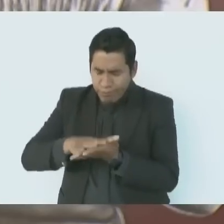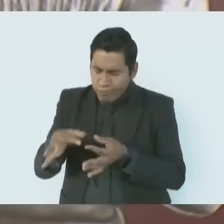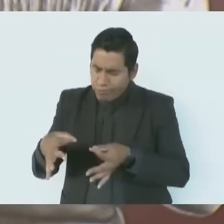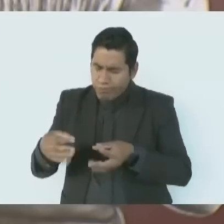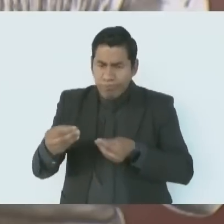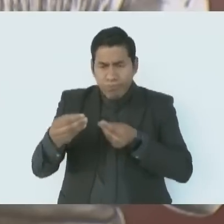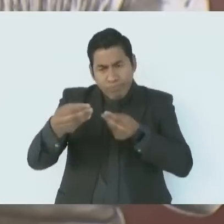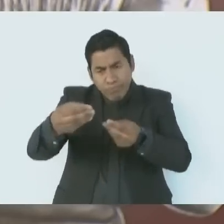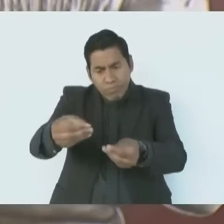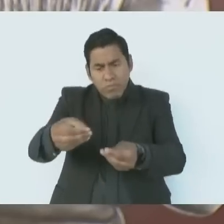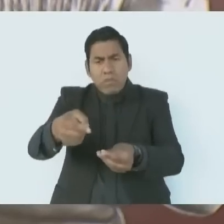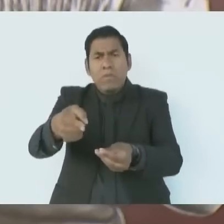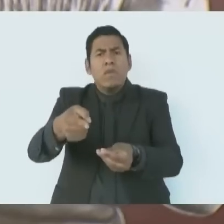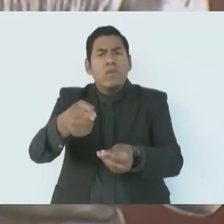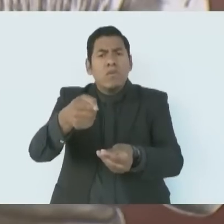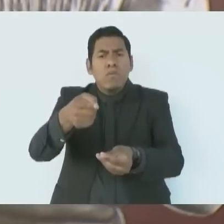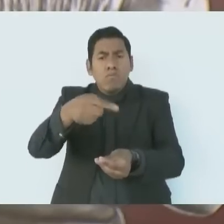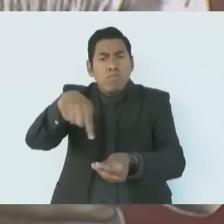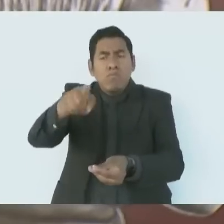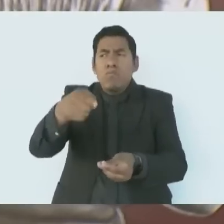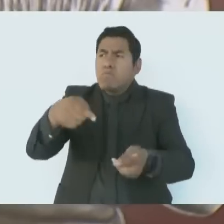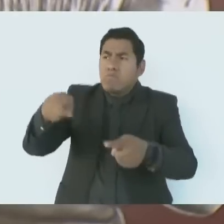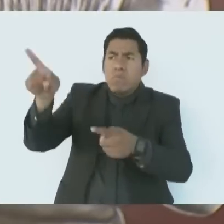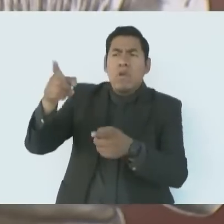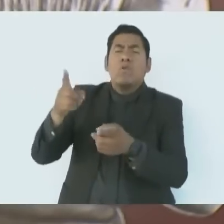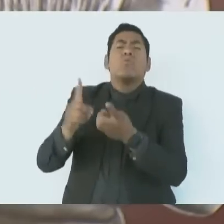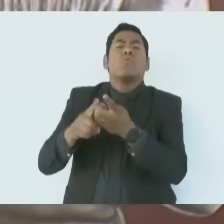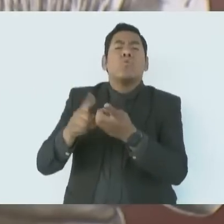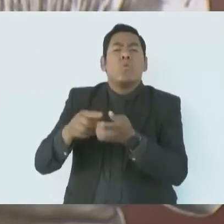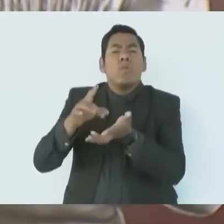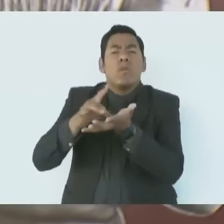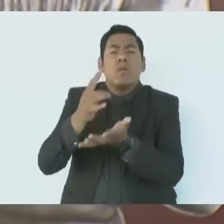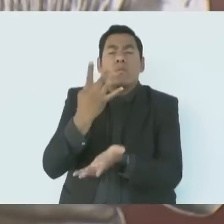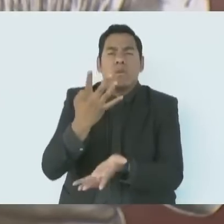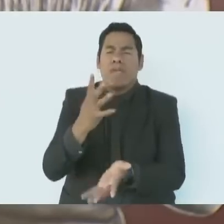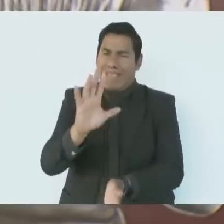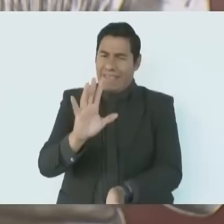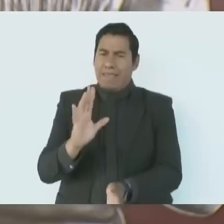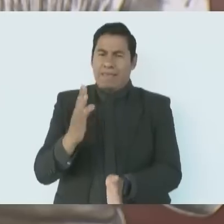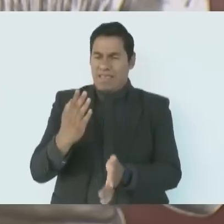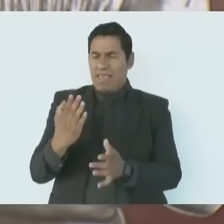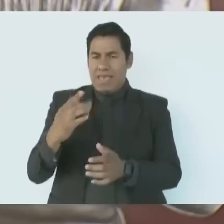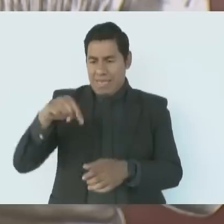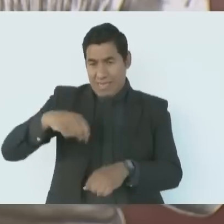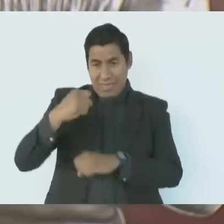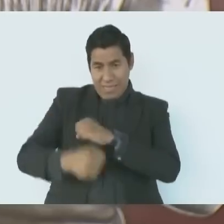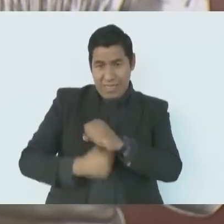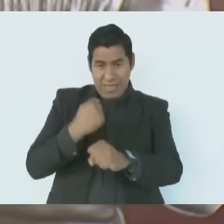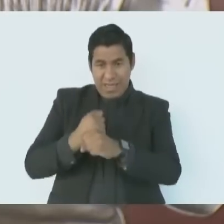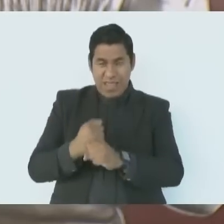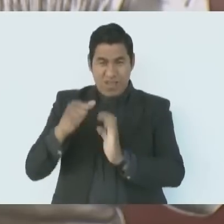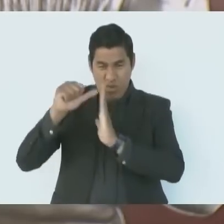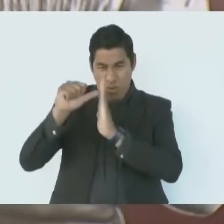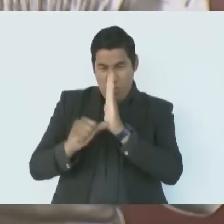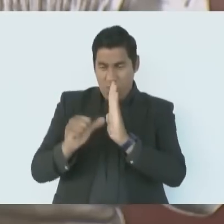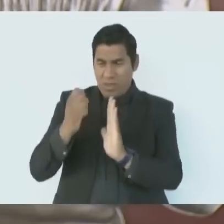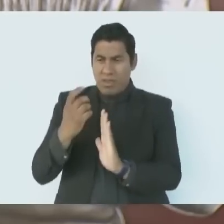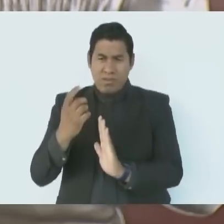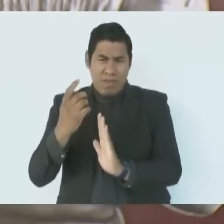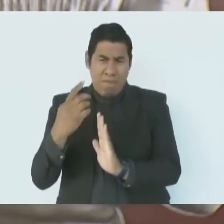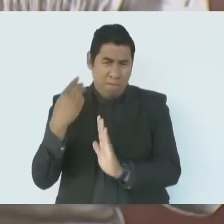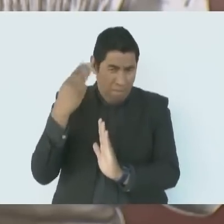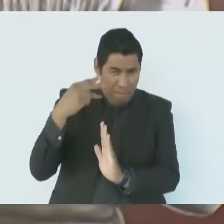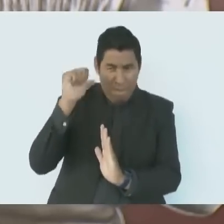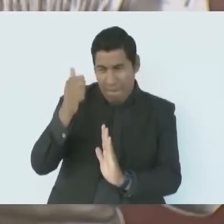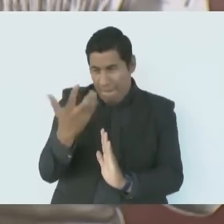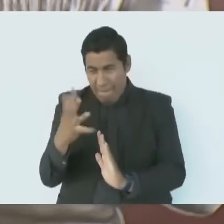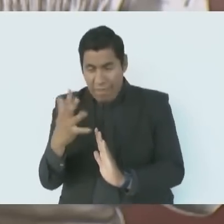por esos medicamentos pues este año a partir del segundo semestre vamos a iniciar con el programa